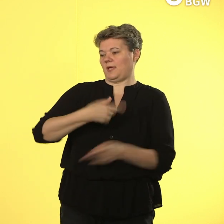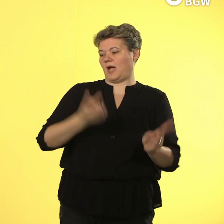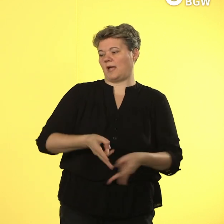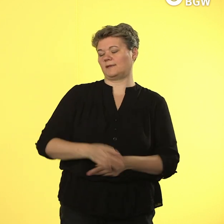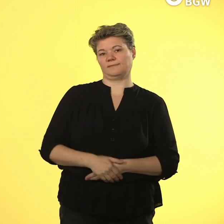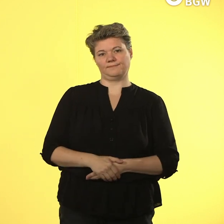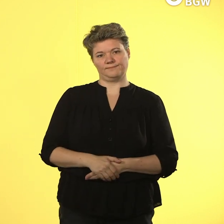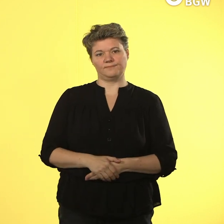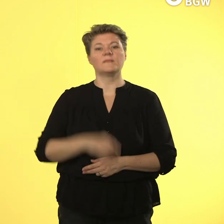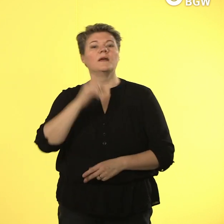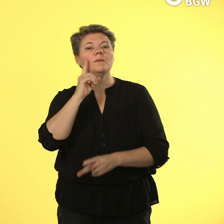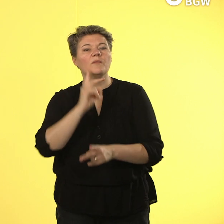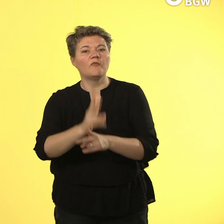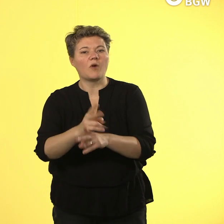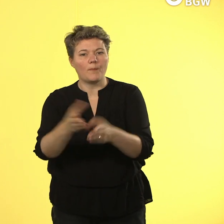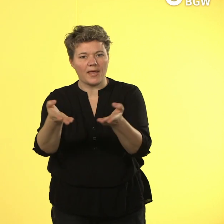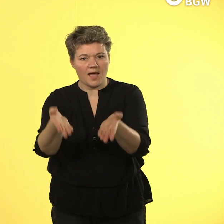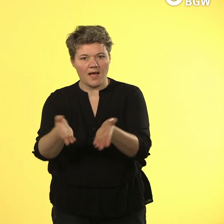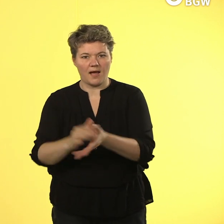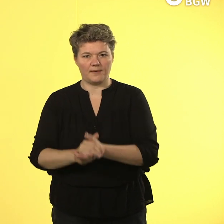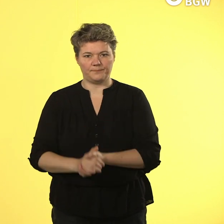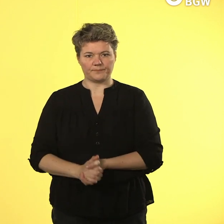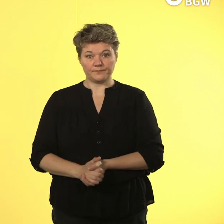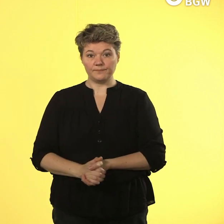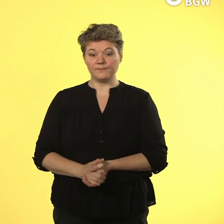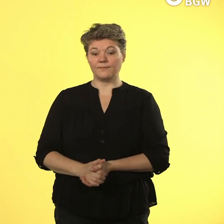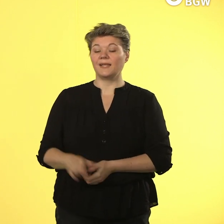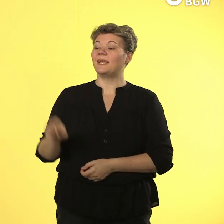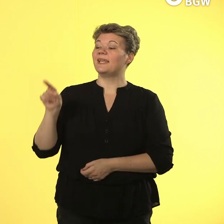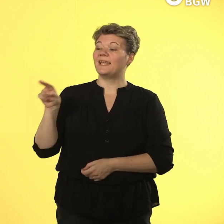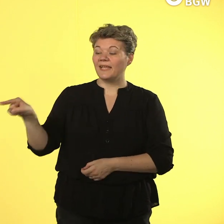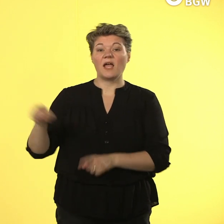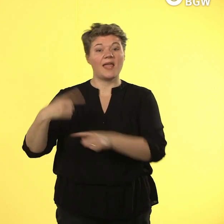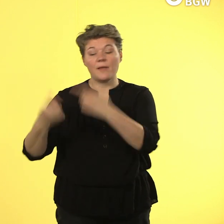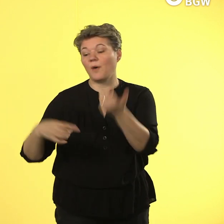"Weil ihr so viel Ausnahmen macht, Ihr dort hinten, und Frau Meier sich nicht mehr orientieren kann,